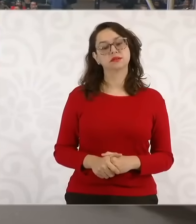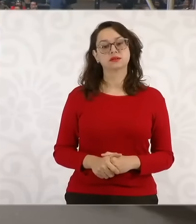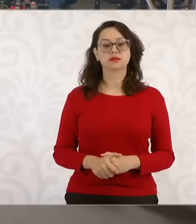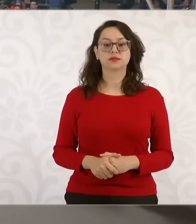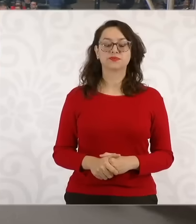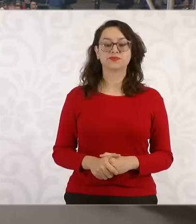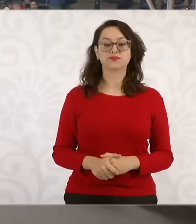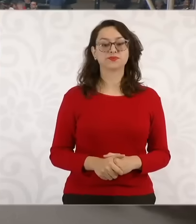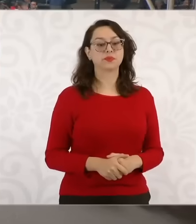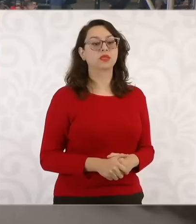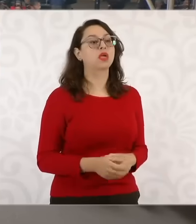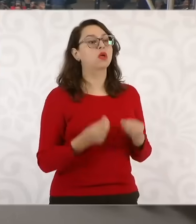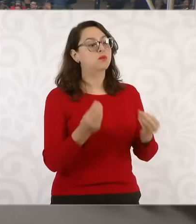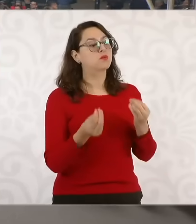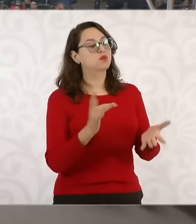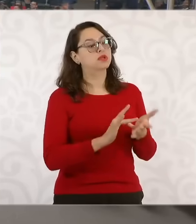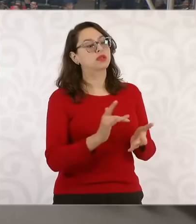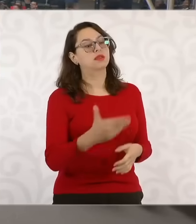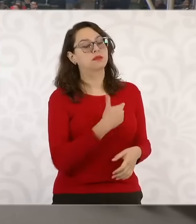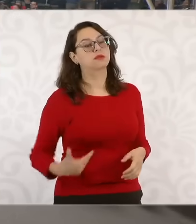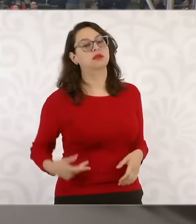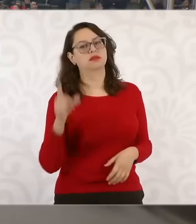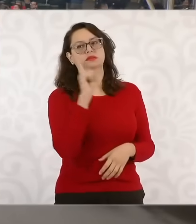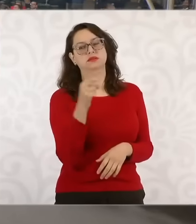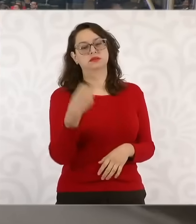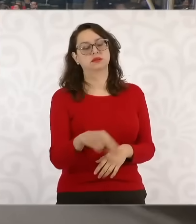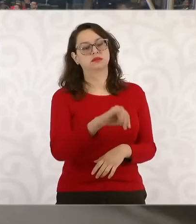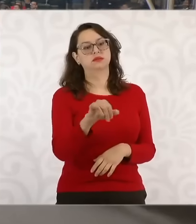Muchísimas gracias, presidenta Janet Galindo de Grupo Transmedia La Chispa.